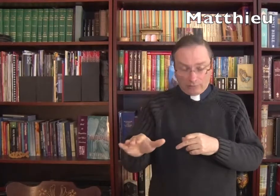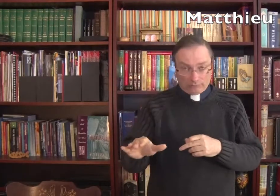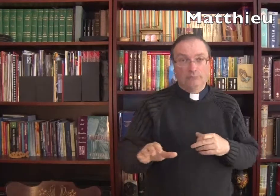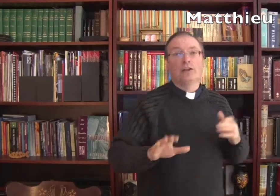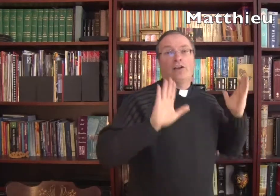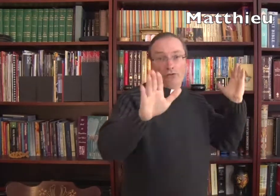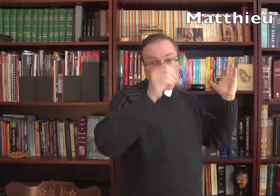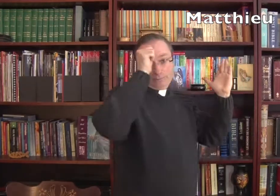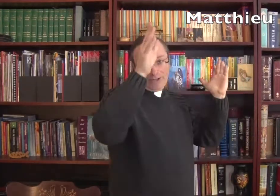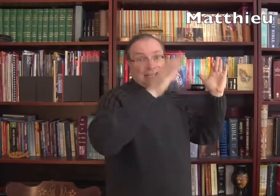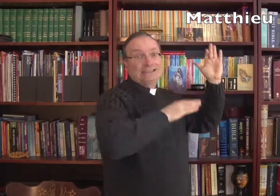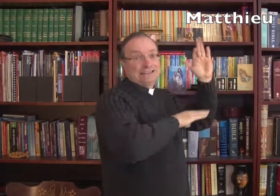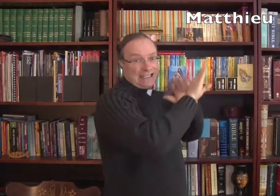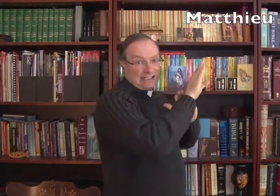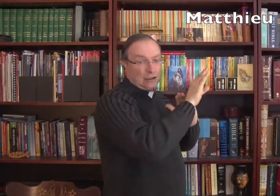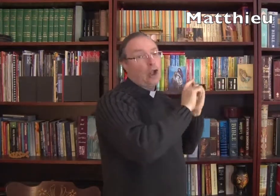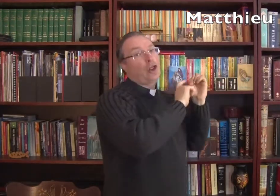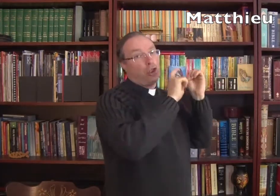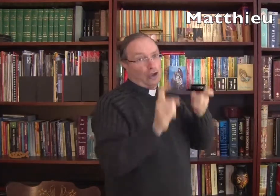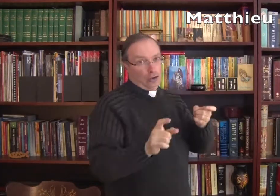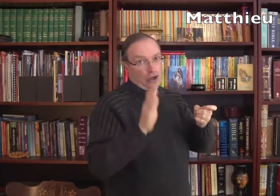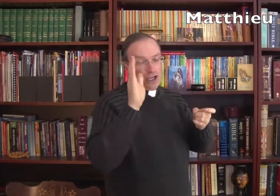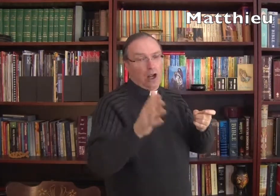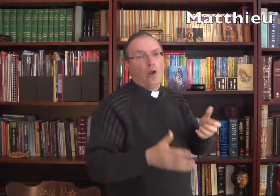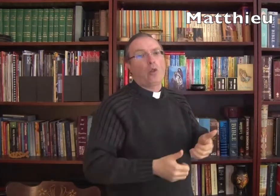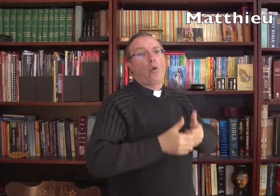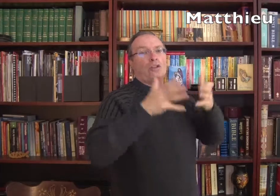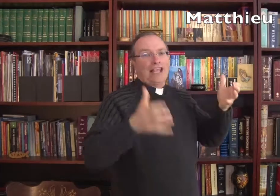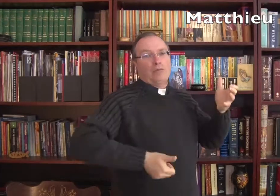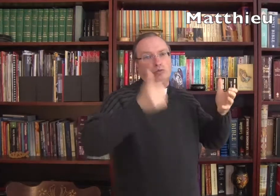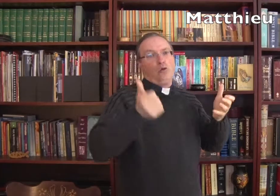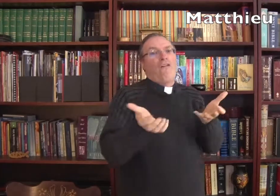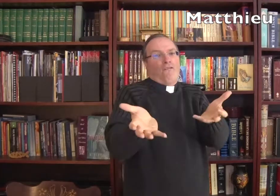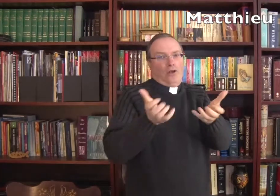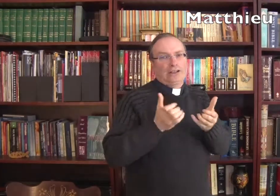votre Père céleste donnera d’autant plus volontiers